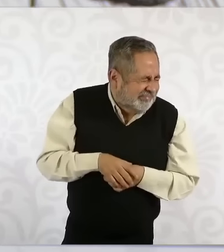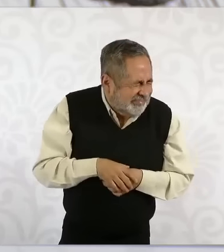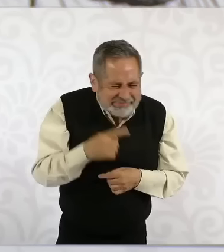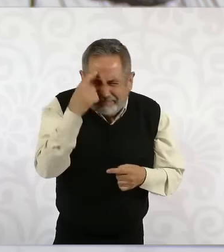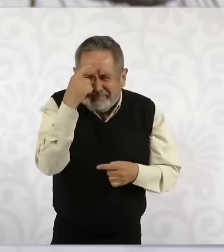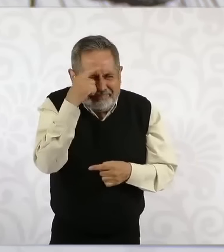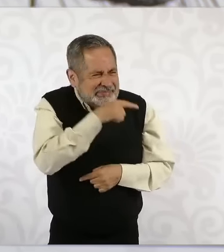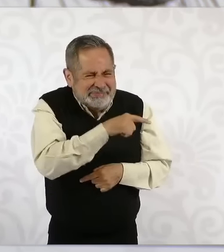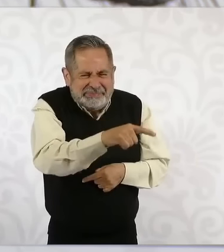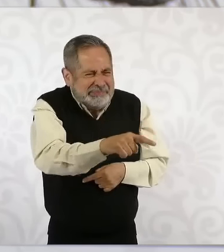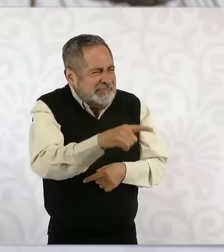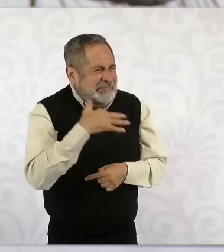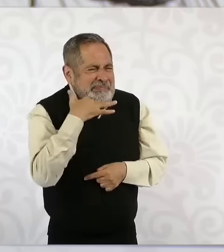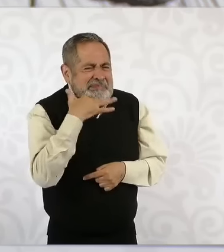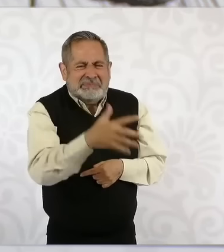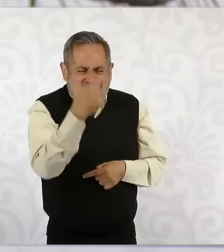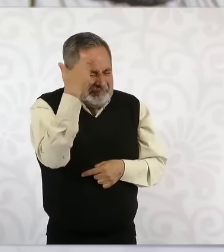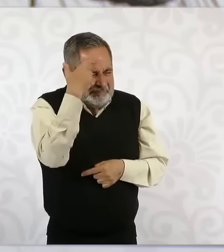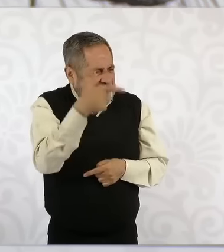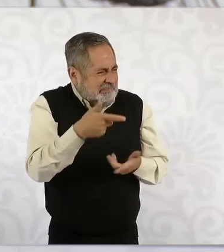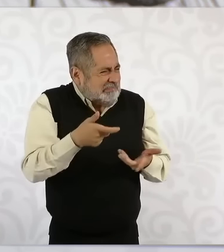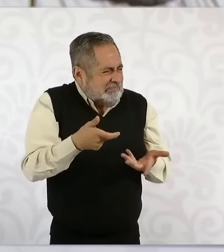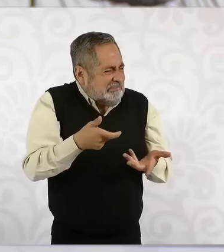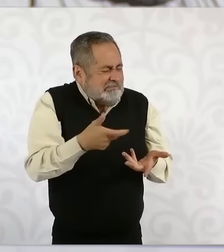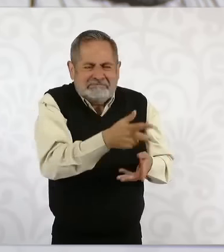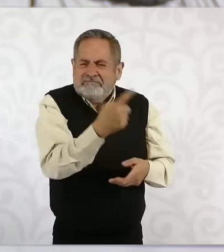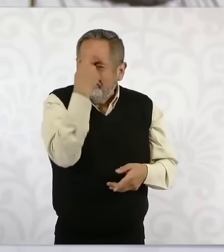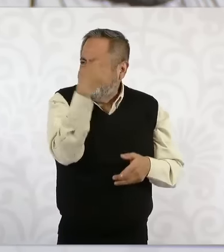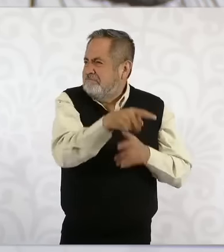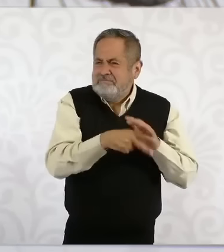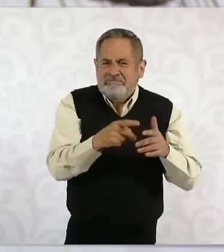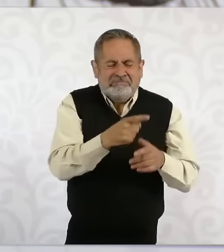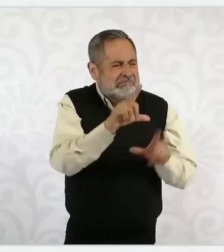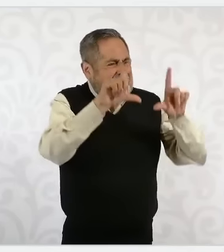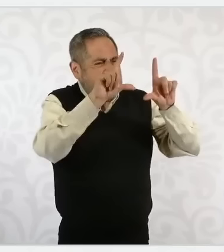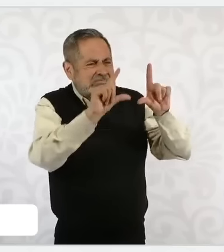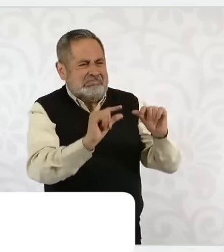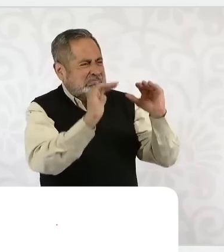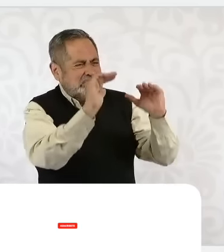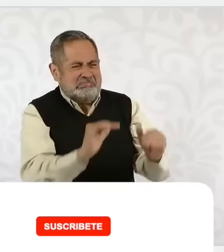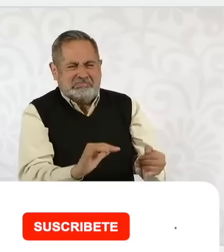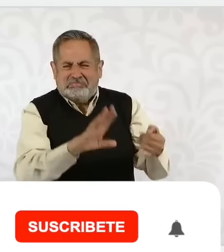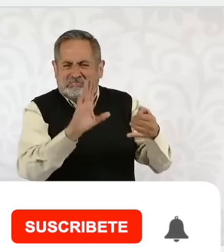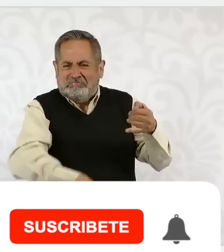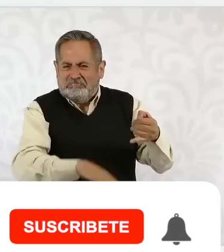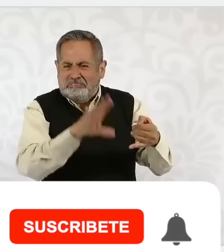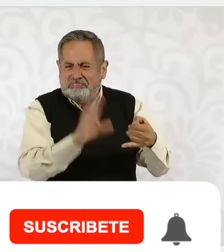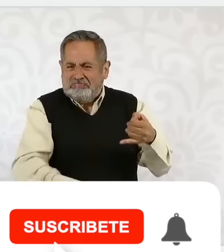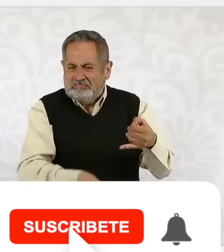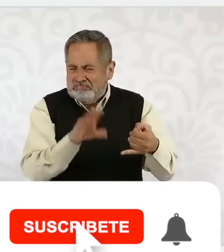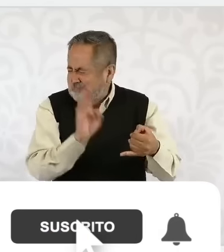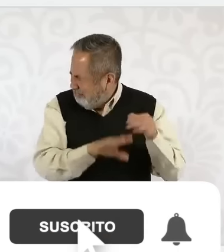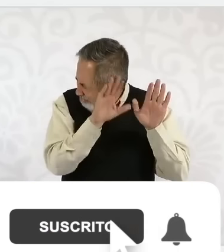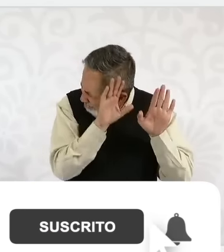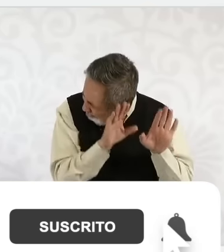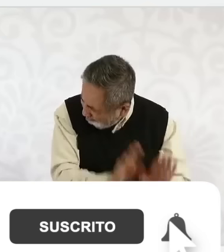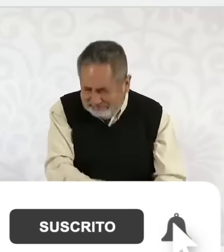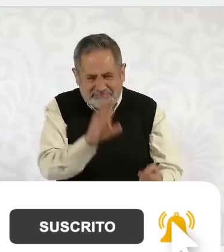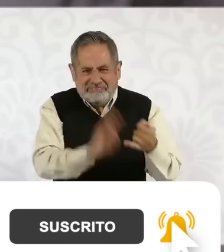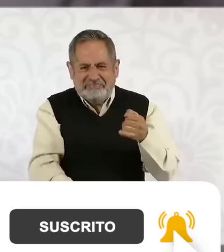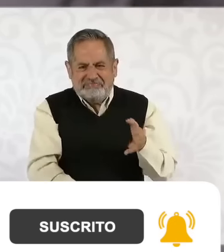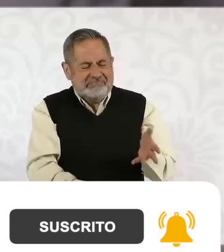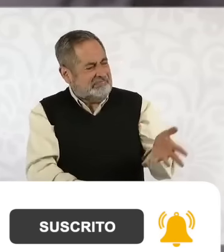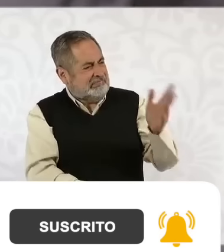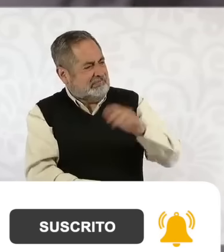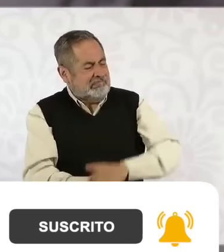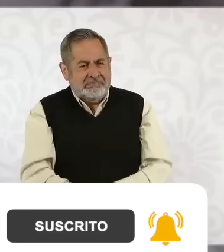no sé, no no no tiene nombre, pues una bajeza, una Pero la verdad es que habla de quiénes son,